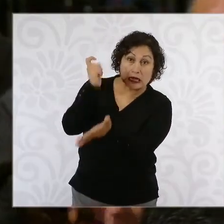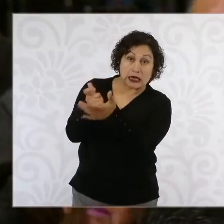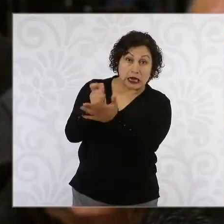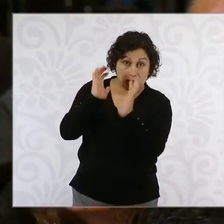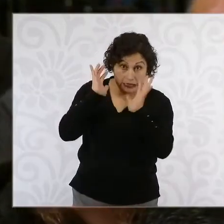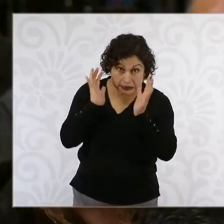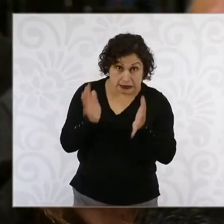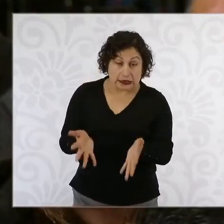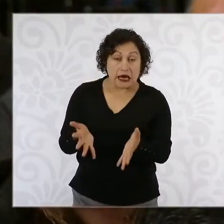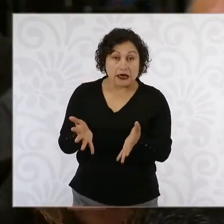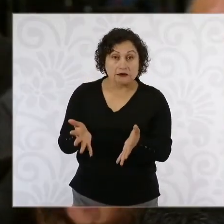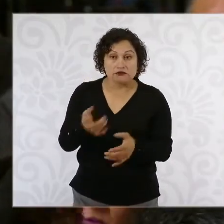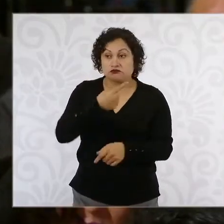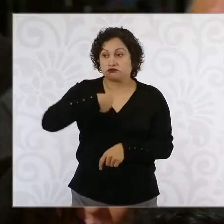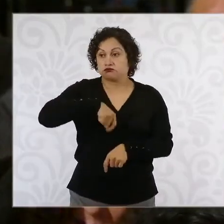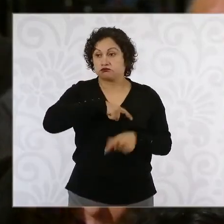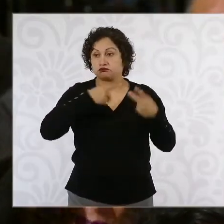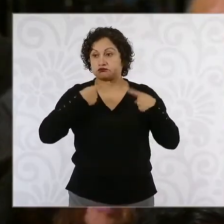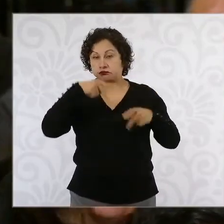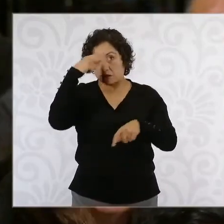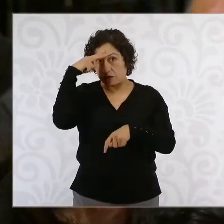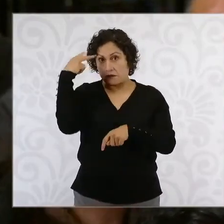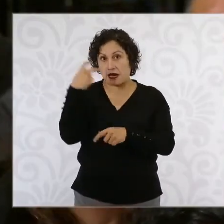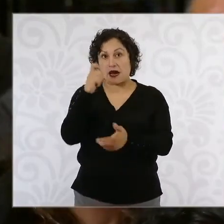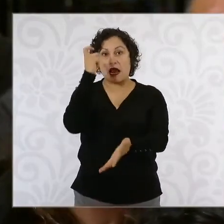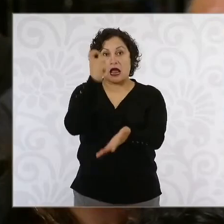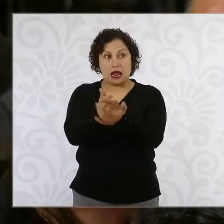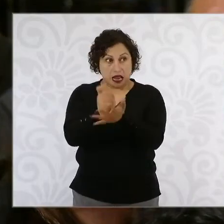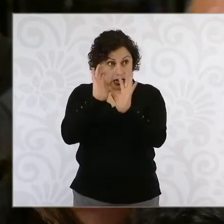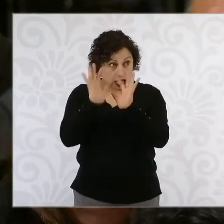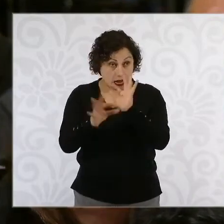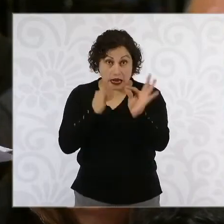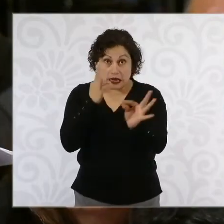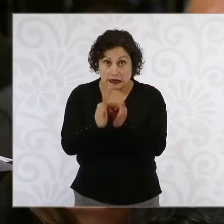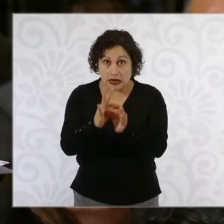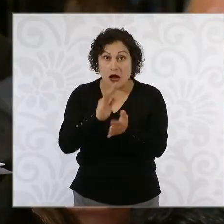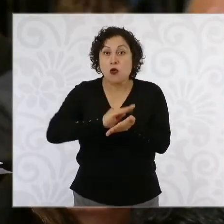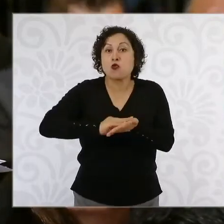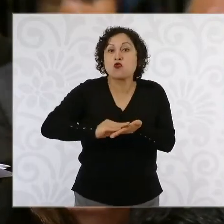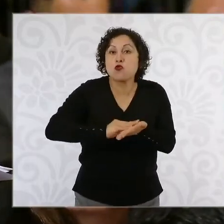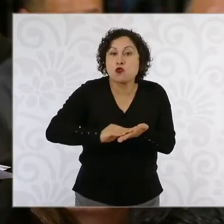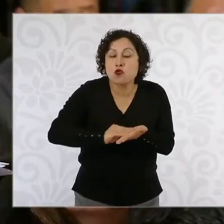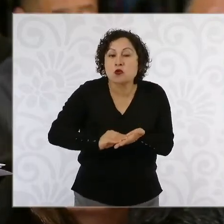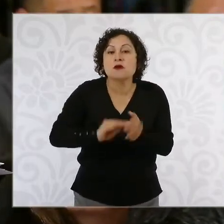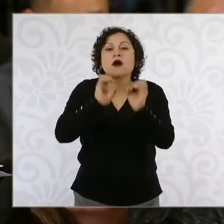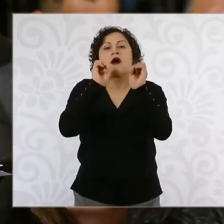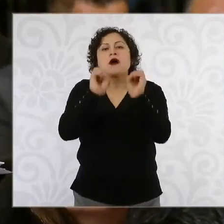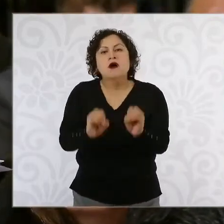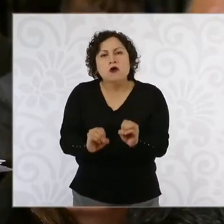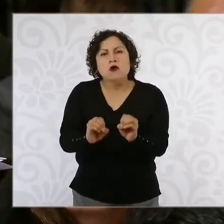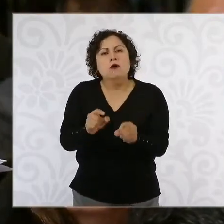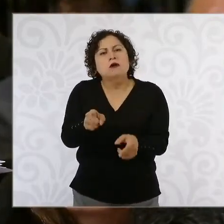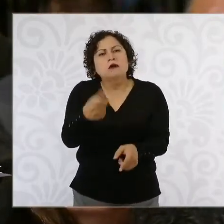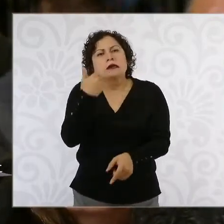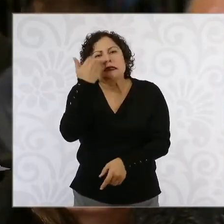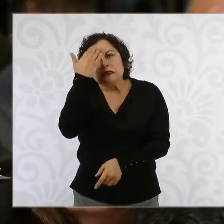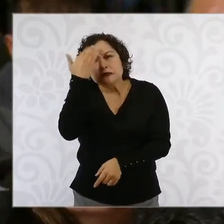por los mexicanos y Eliminar esta deuda o saber cuándo se terminará de pagar y cuál es el monto